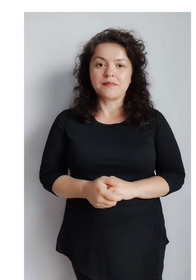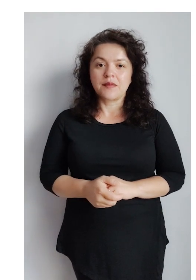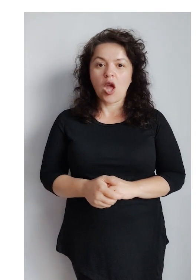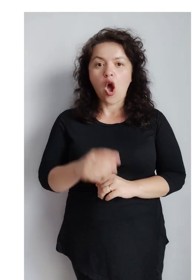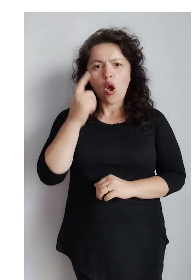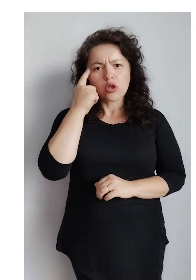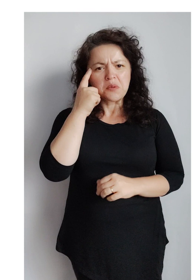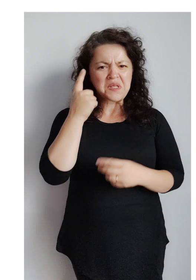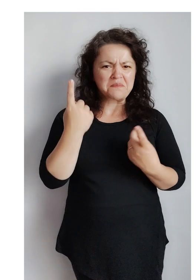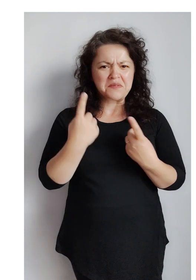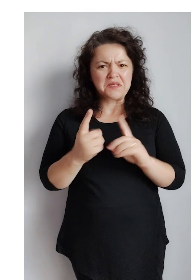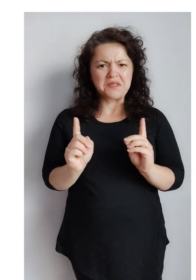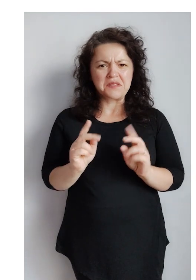Concepția greșită